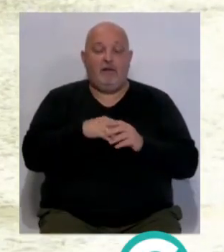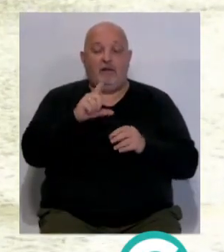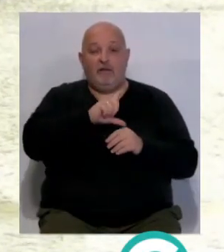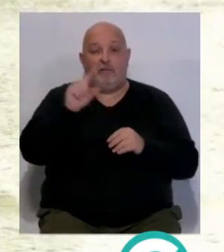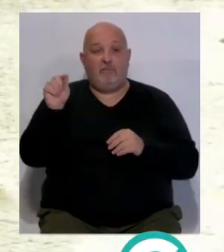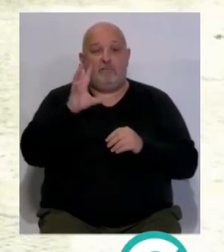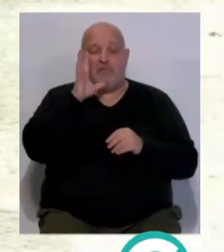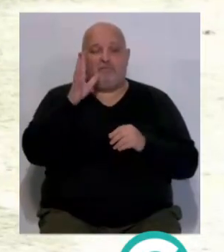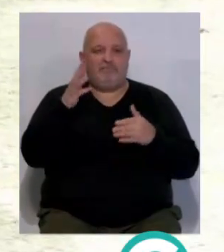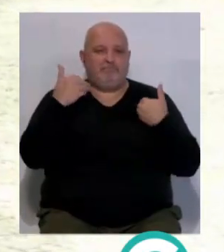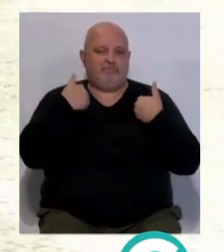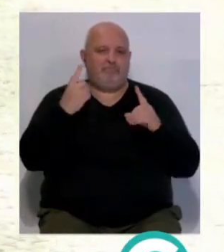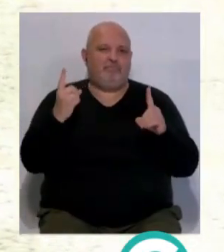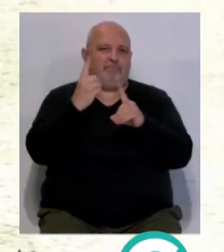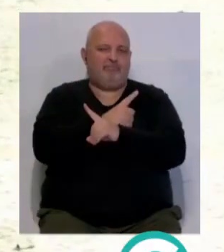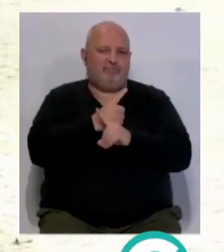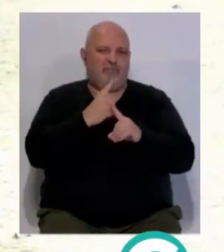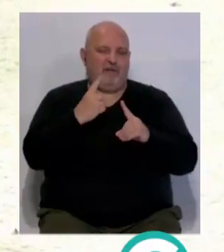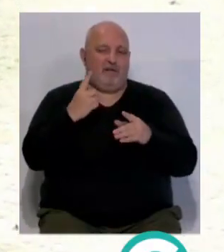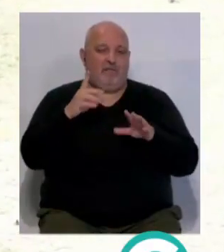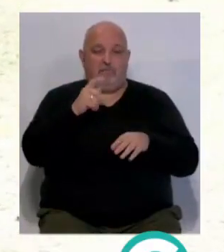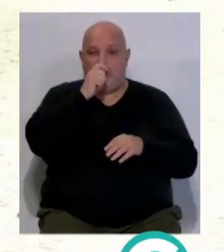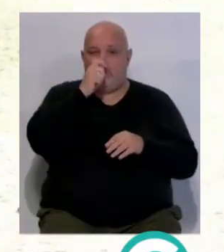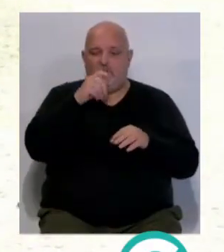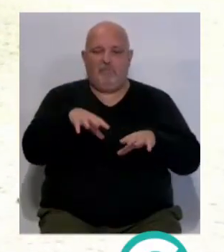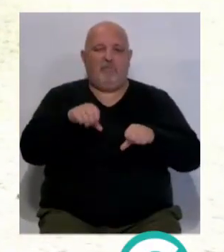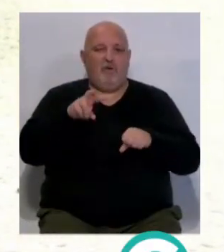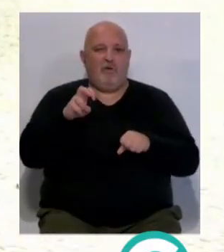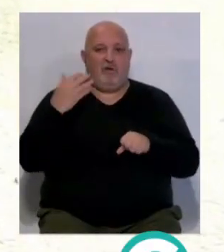se enmarca en la renovación que está llevando a cabo el partido desde la investidura de Pedro